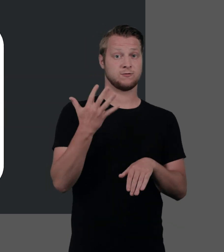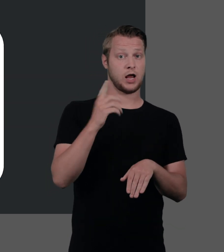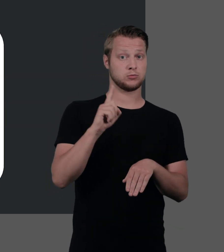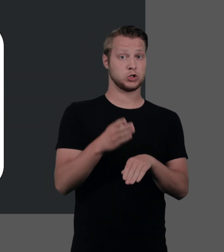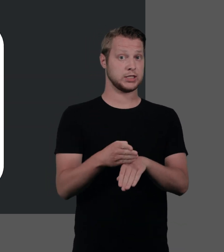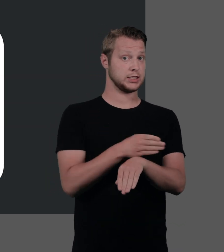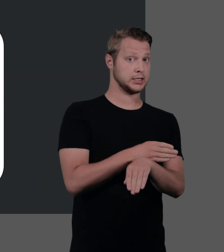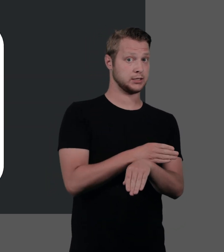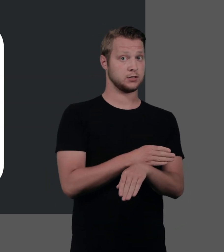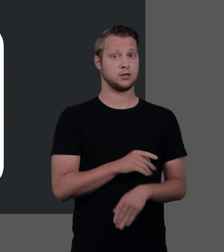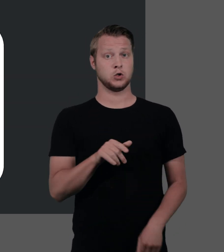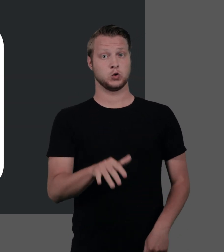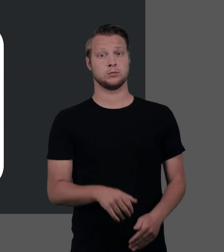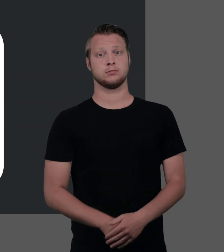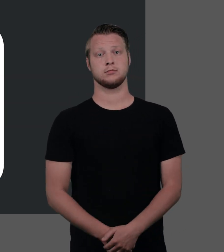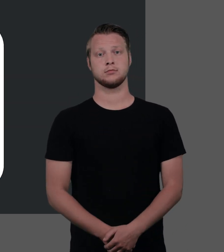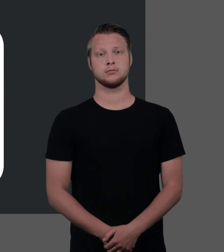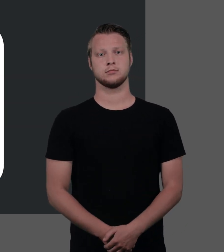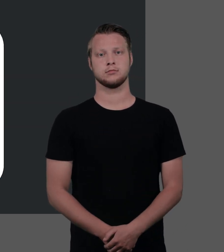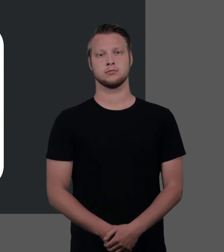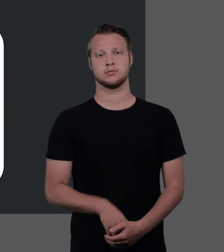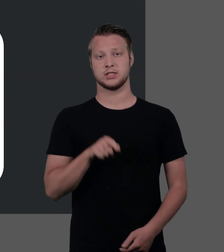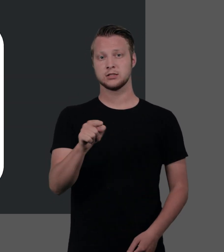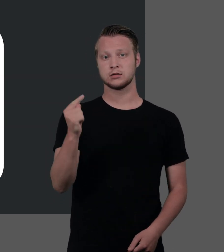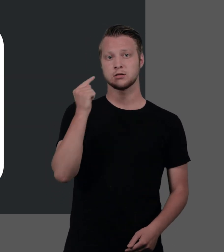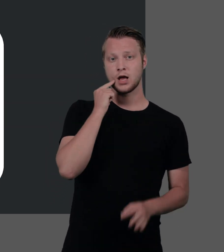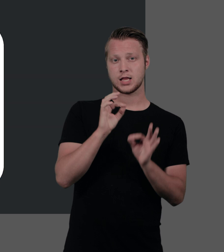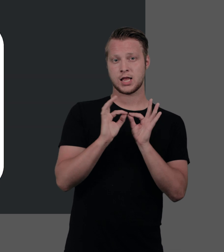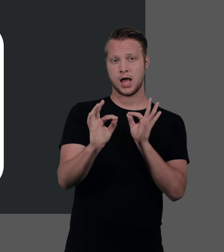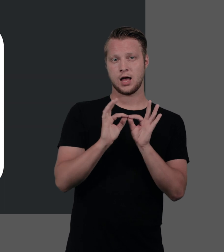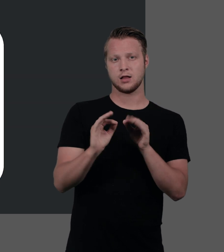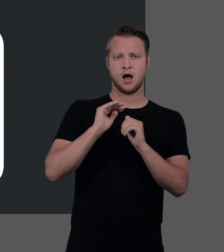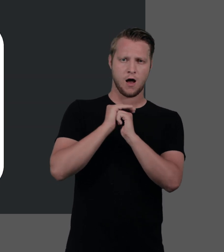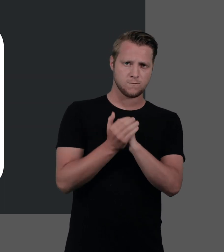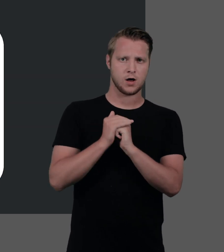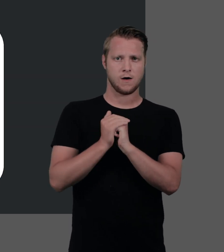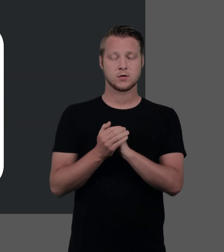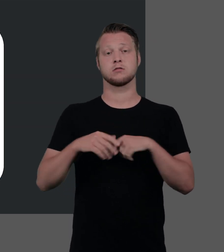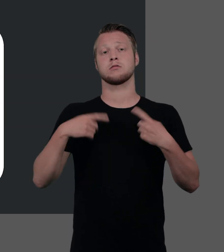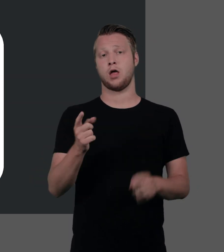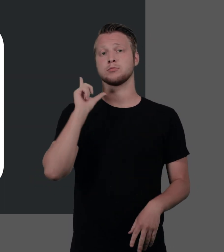of zelfs vijf minuten voor je dienst begint. Maak je taak van de dag af voordat je vertrekt,